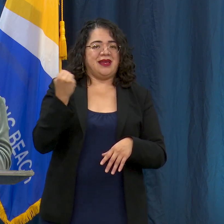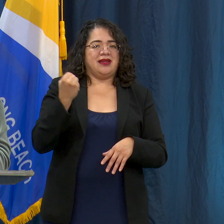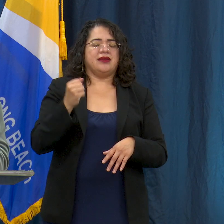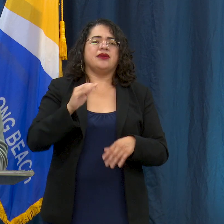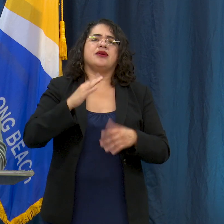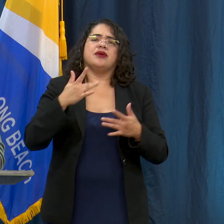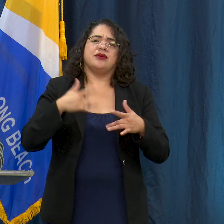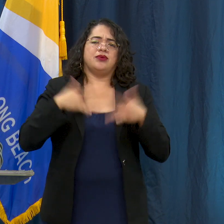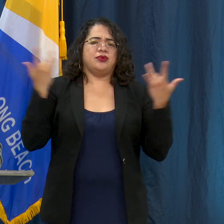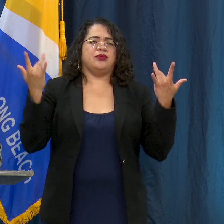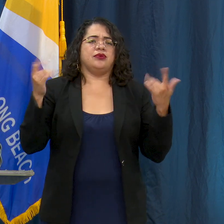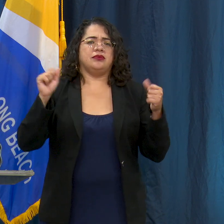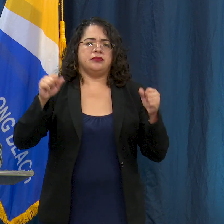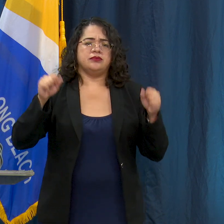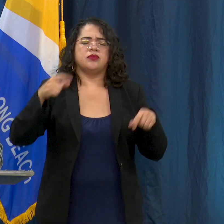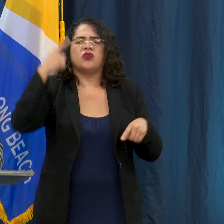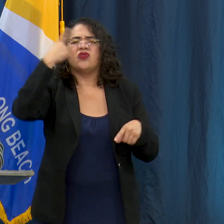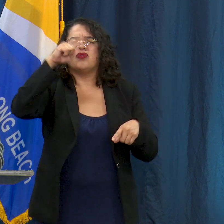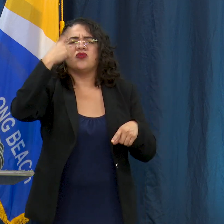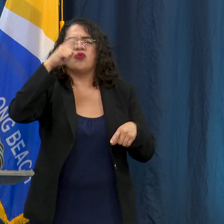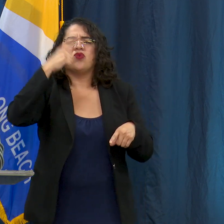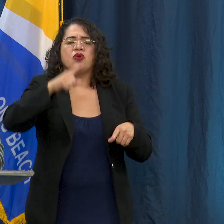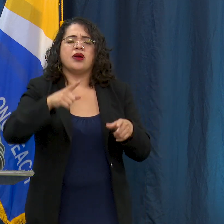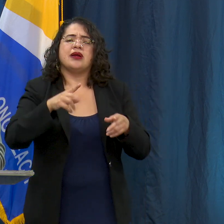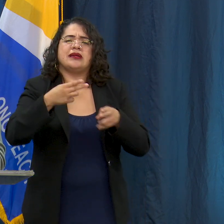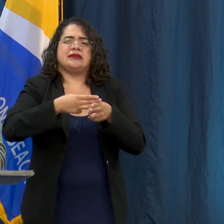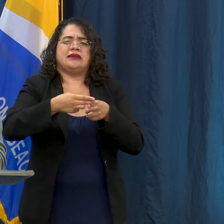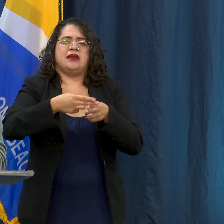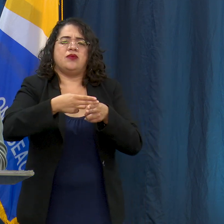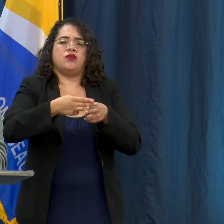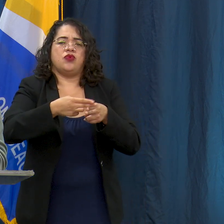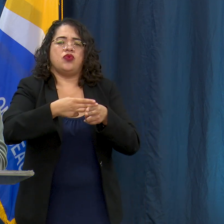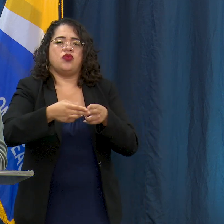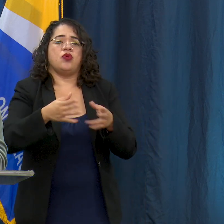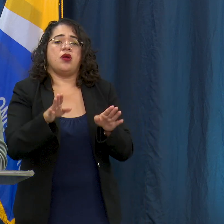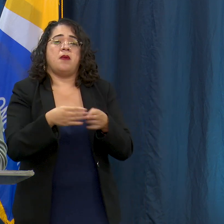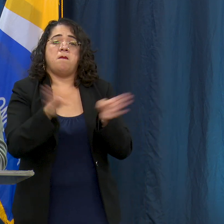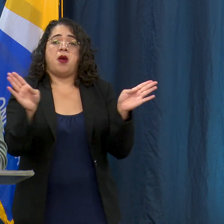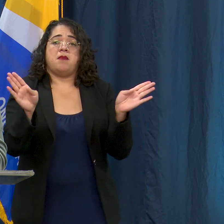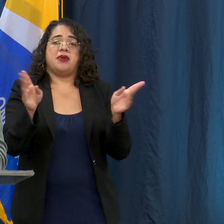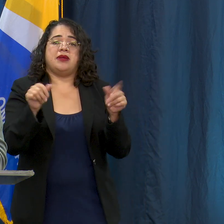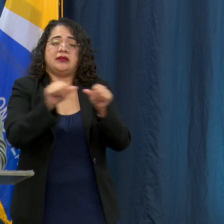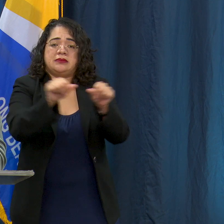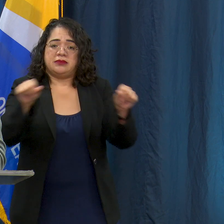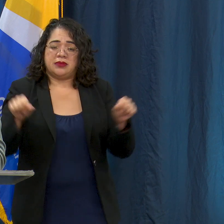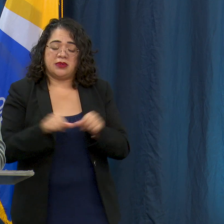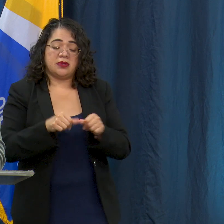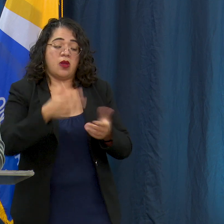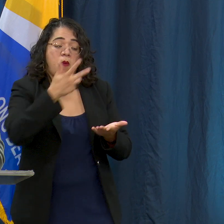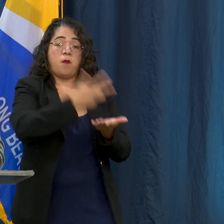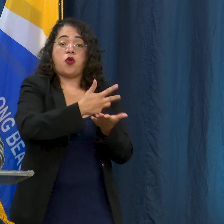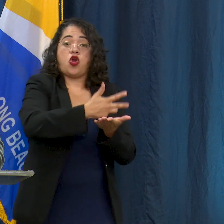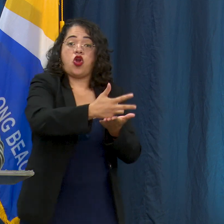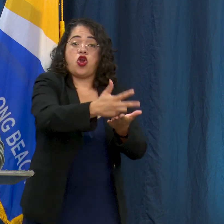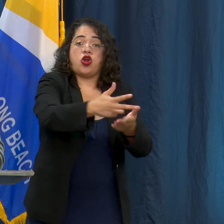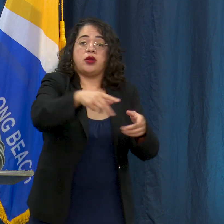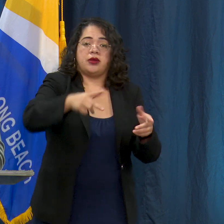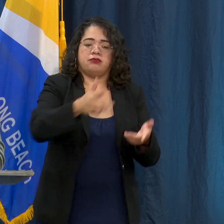Beach la NEC ateva open streets transform attempt oral mente nazareans públicas en s passio Seguros par actividades fisica mentes distance e odd